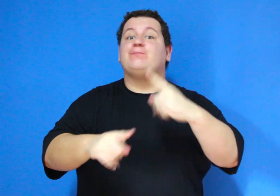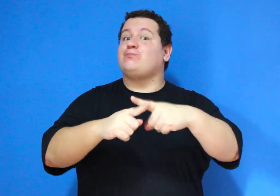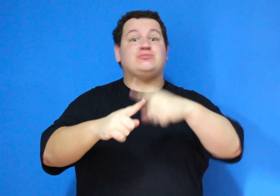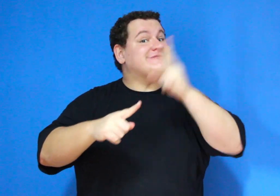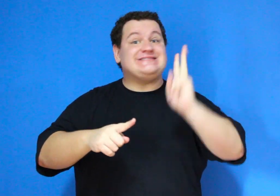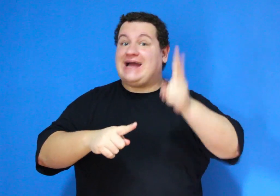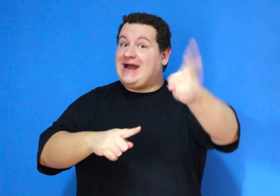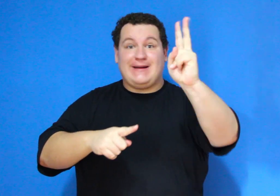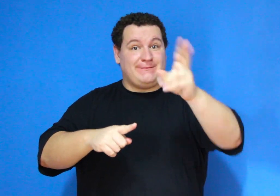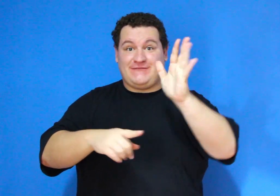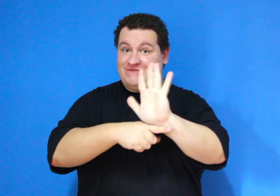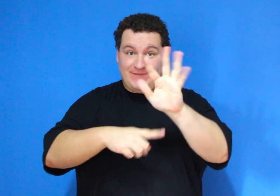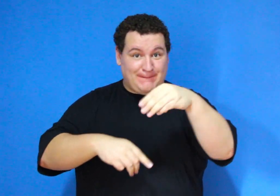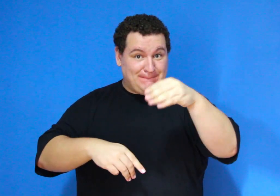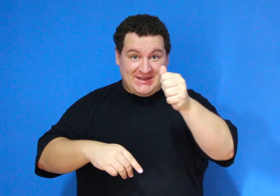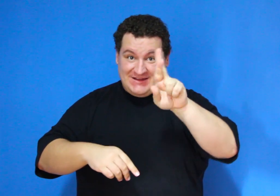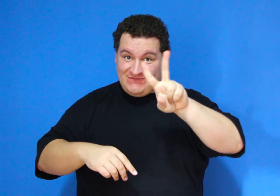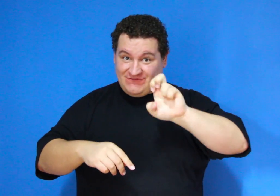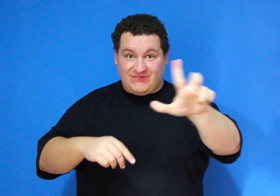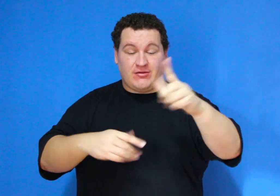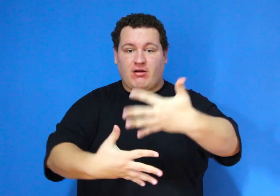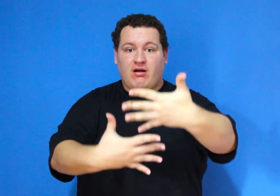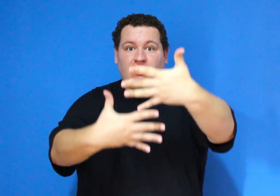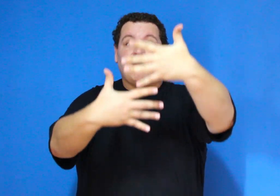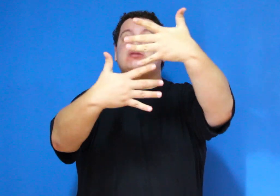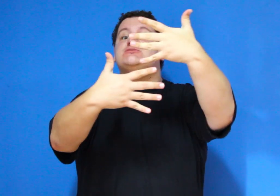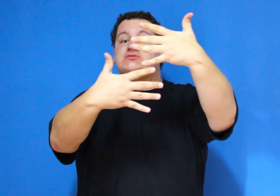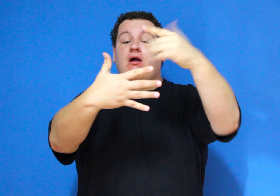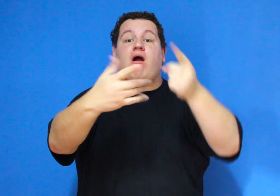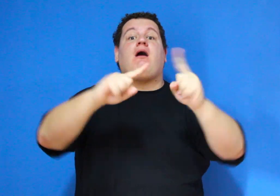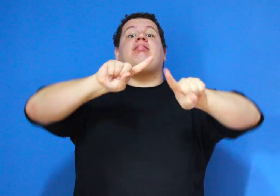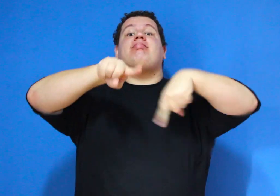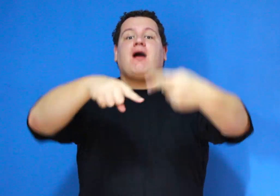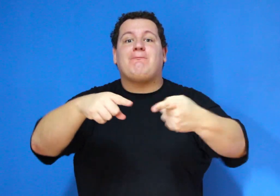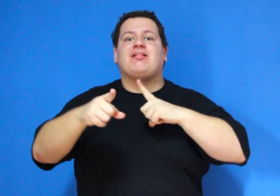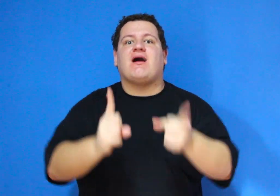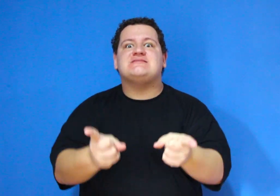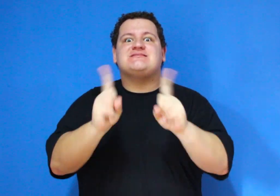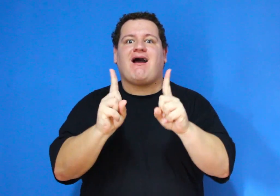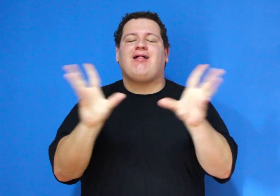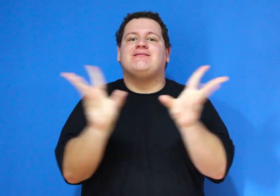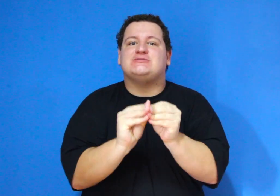Porque o filme de Marvel sempre tem uma cena pós-créditos que